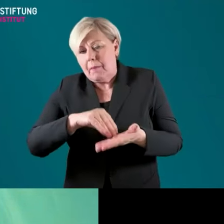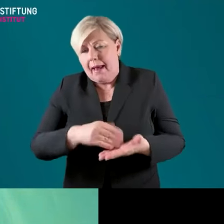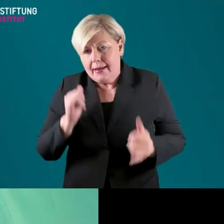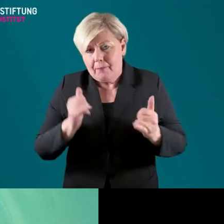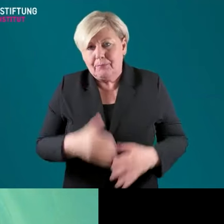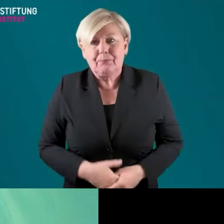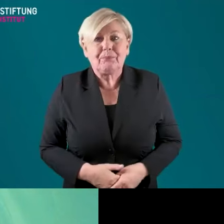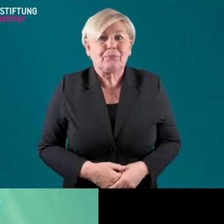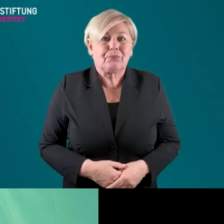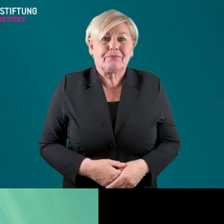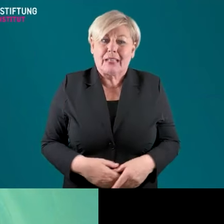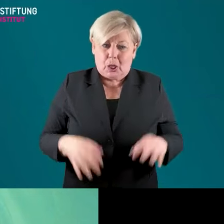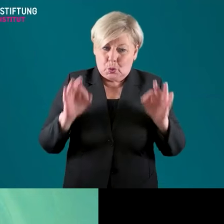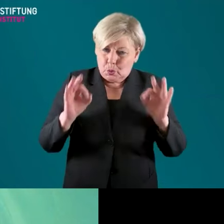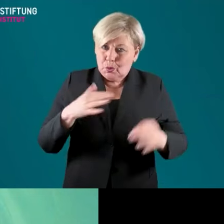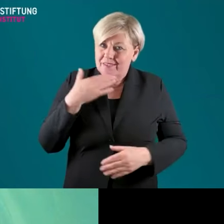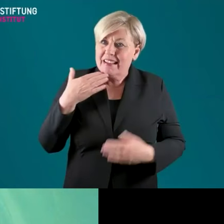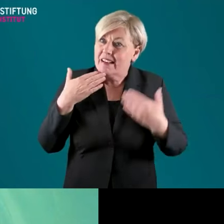Gut, vielen Dank dazu.